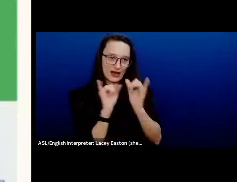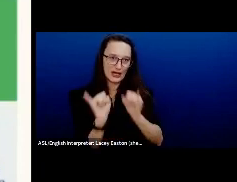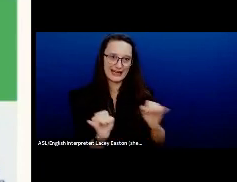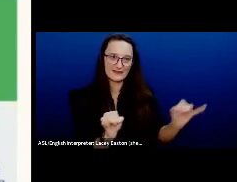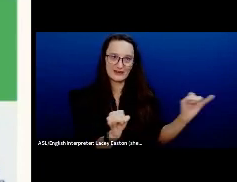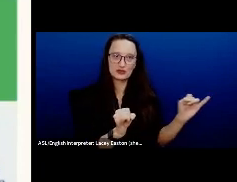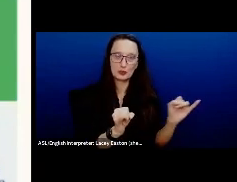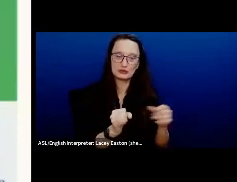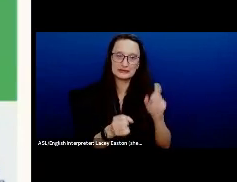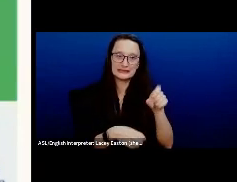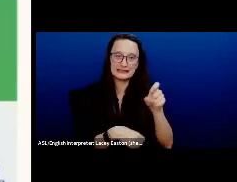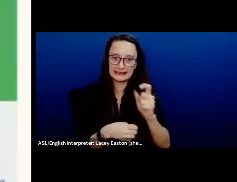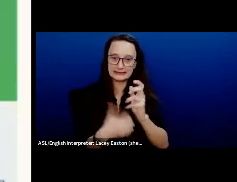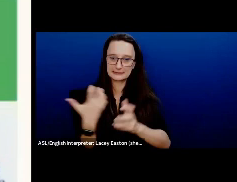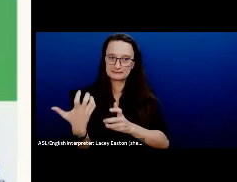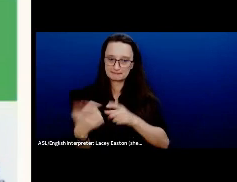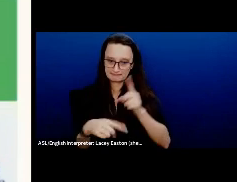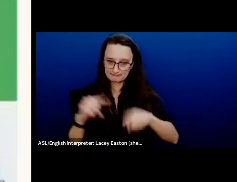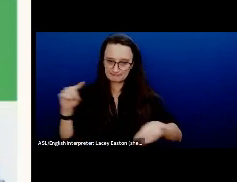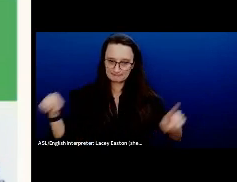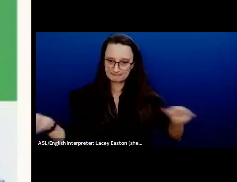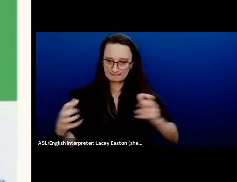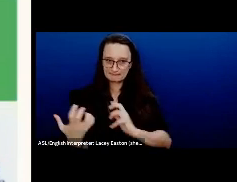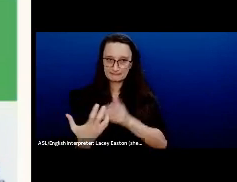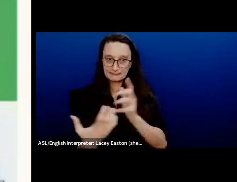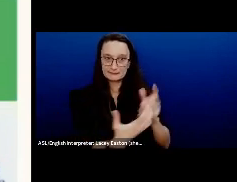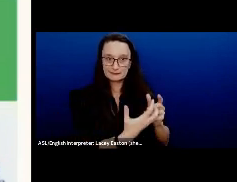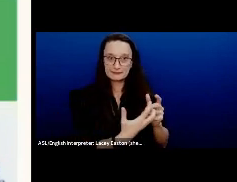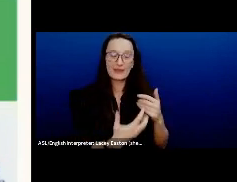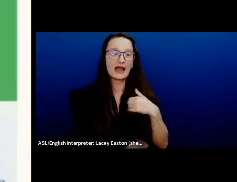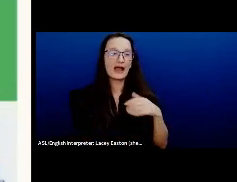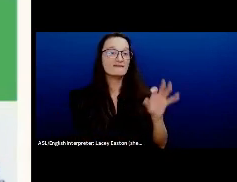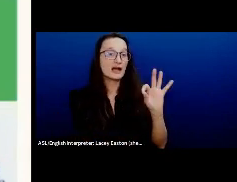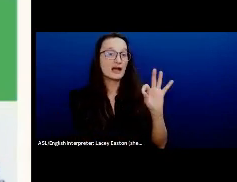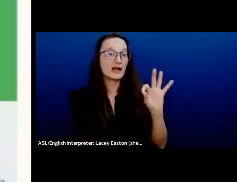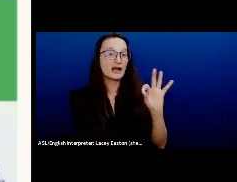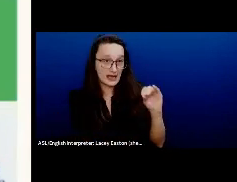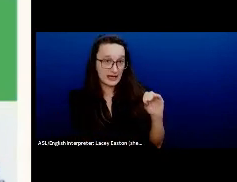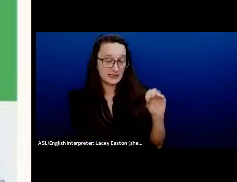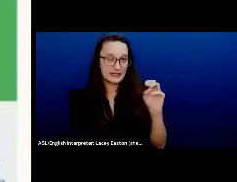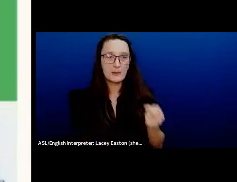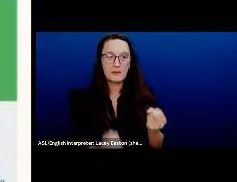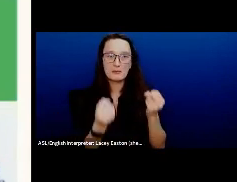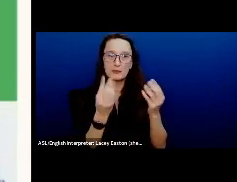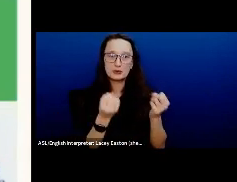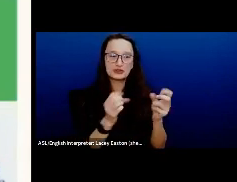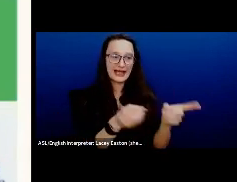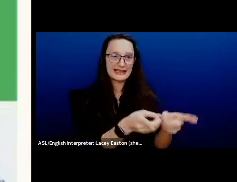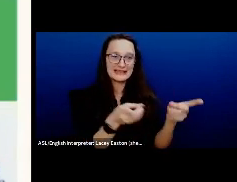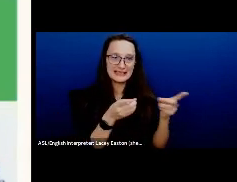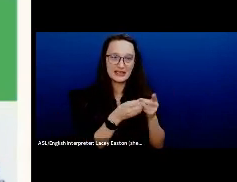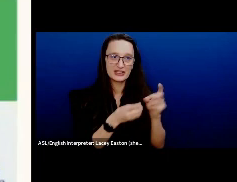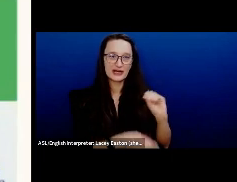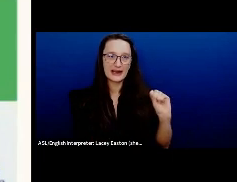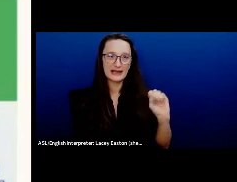90 son multidistritos donde los distritos se combinan para formar un multidistrito y atender a